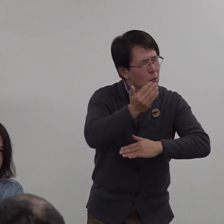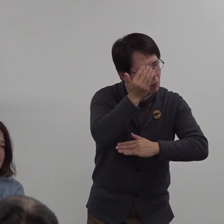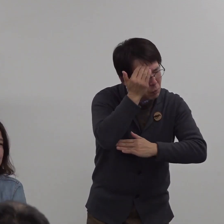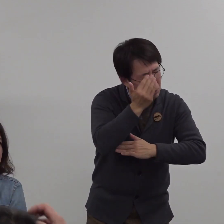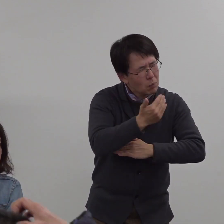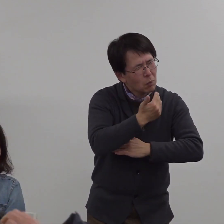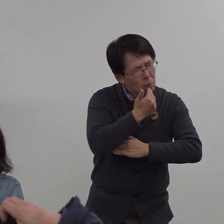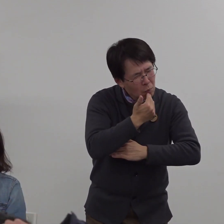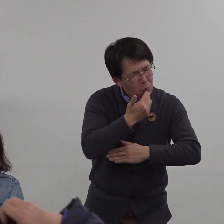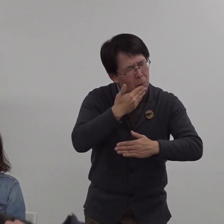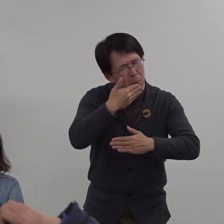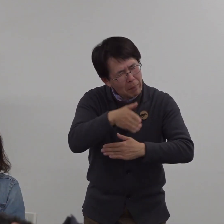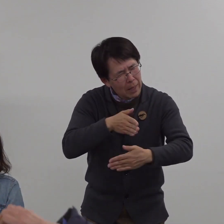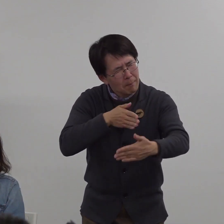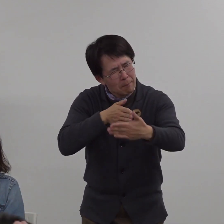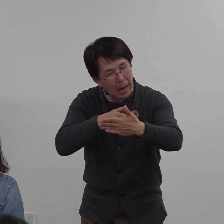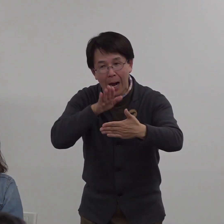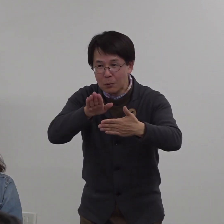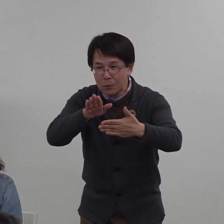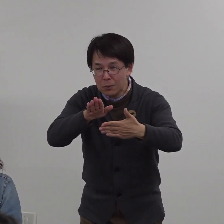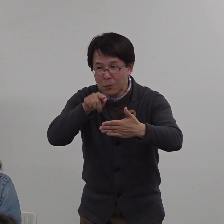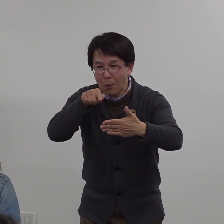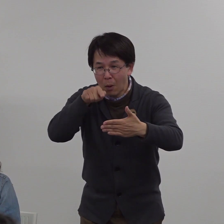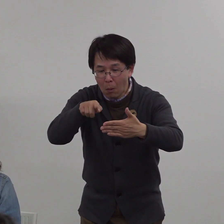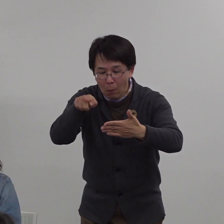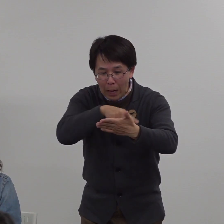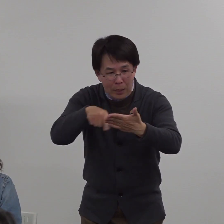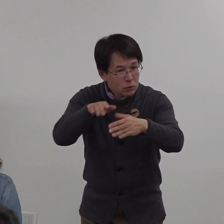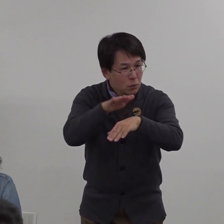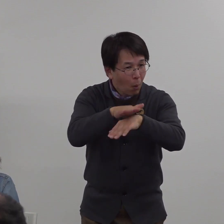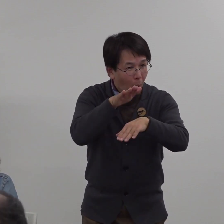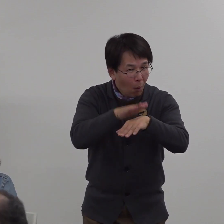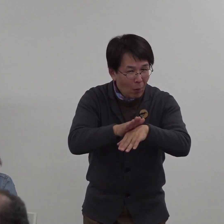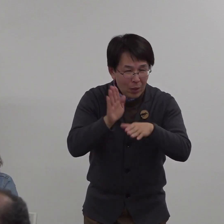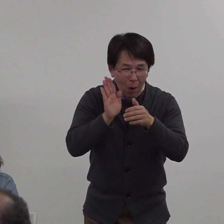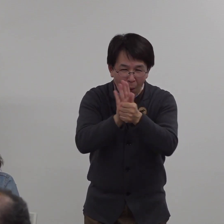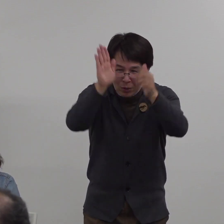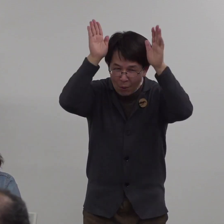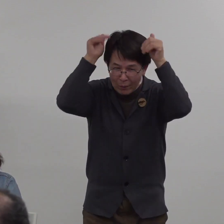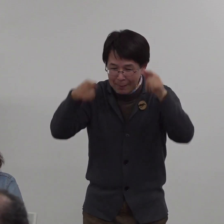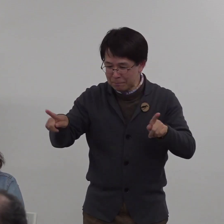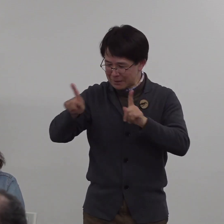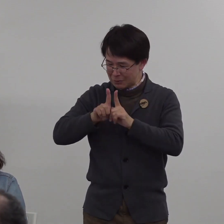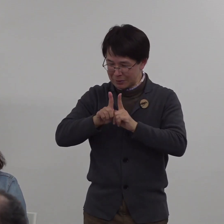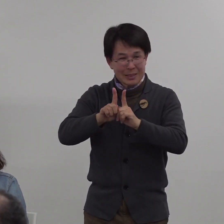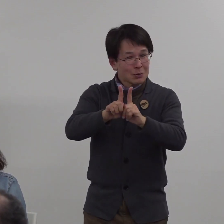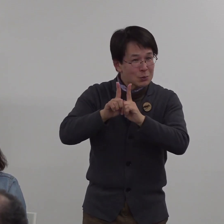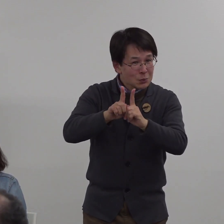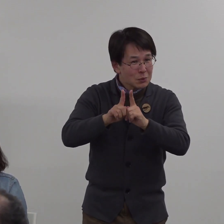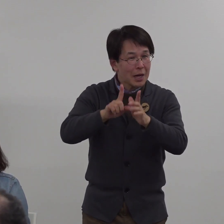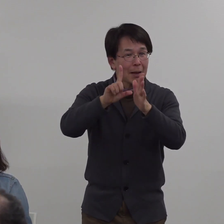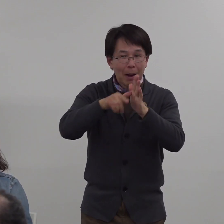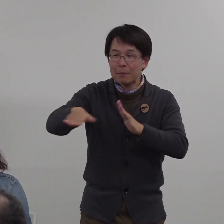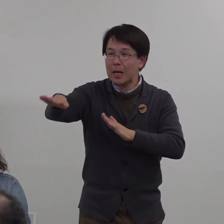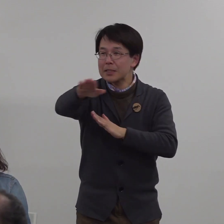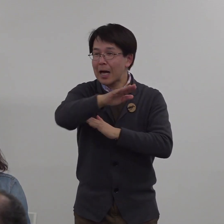それを補助犬という方法で補う ことで皆さんが自由に出かけている街に